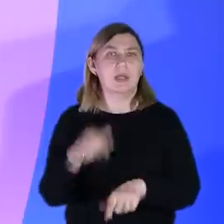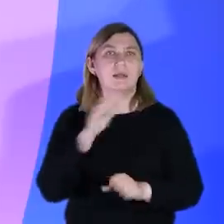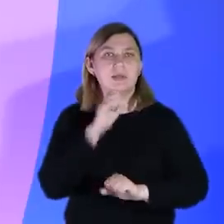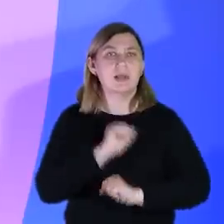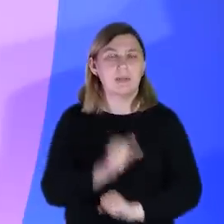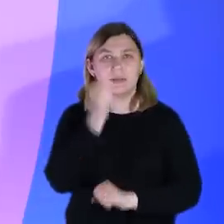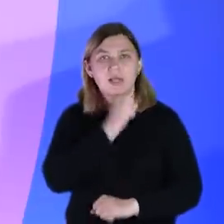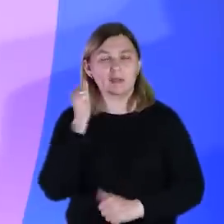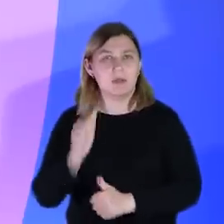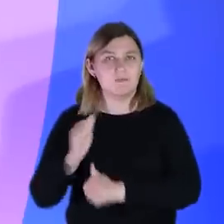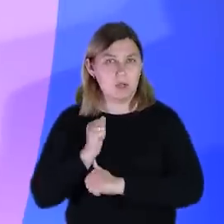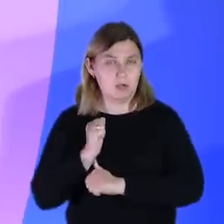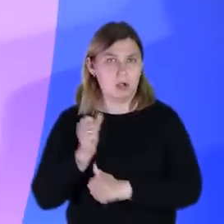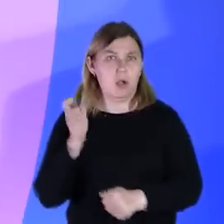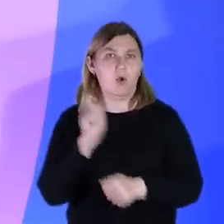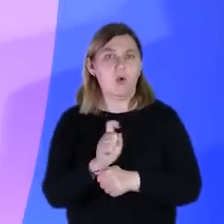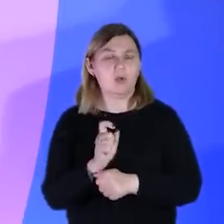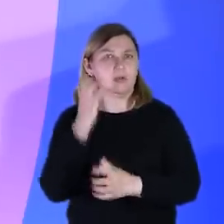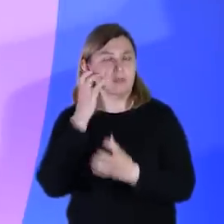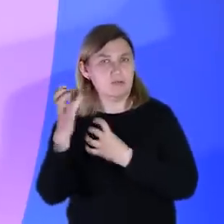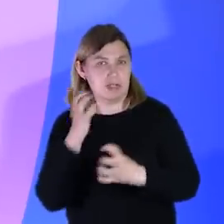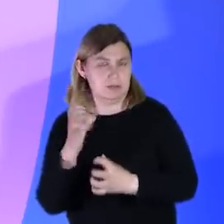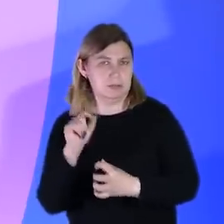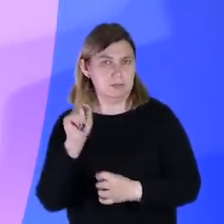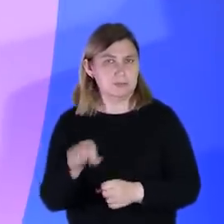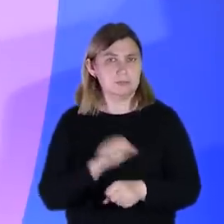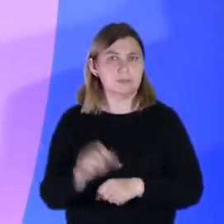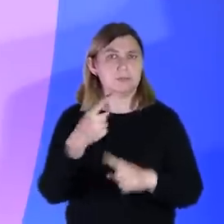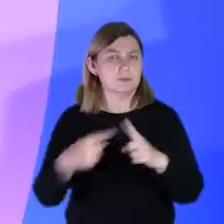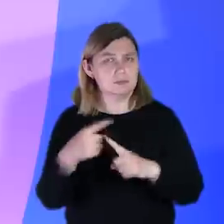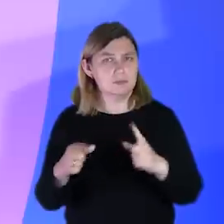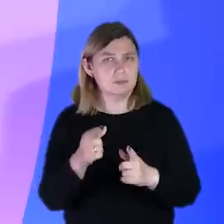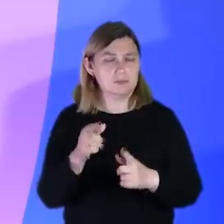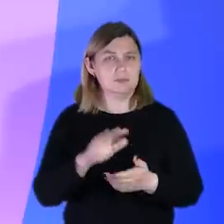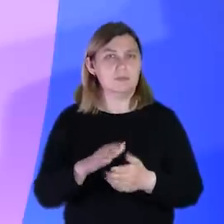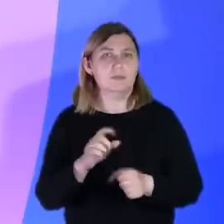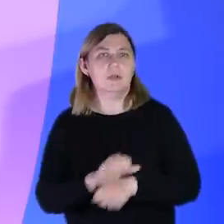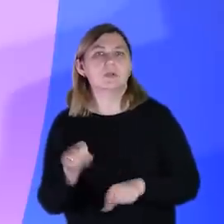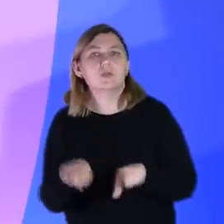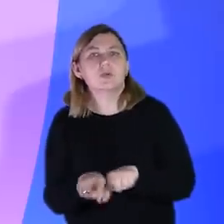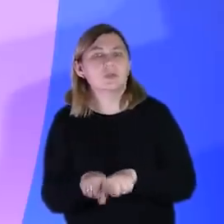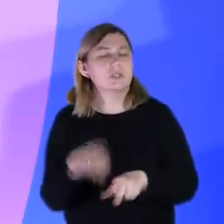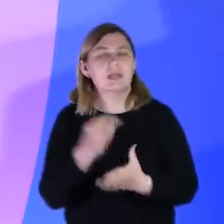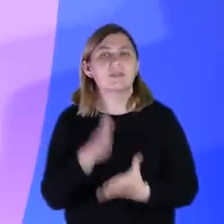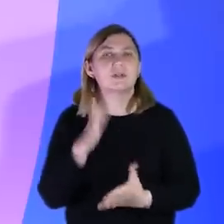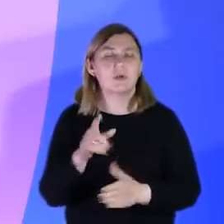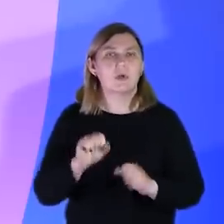jest takim elementem kontrwywiadu obronnego, czyli biernego. To są też elementy składowe tego kontrwywiadu, także to nie są tylko i wyłącznie działania